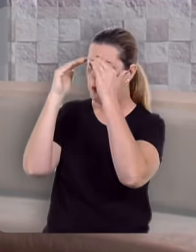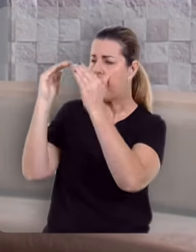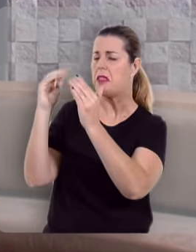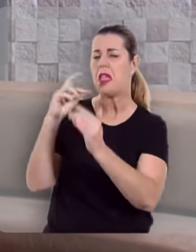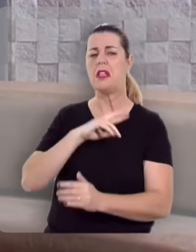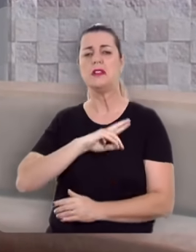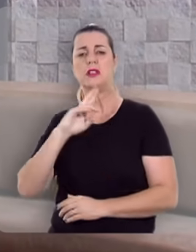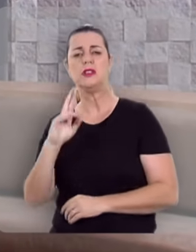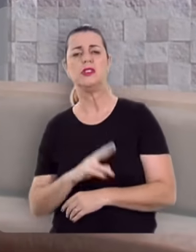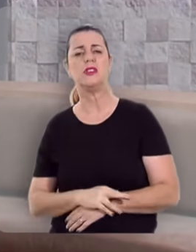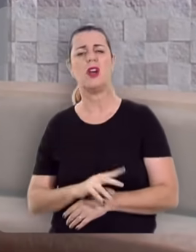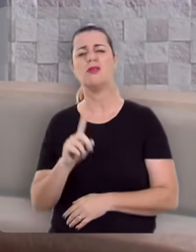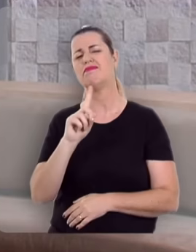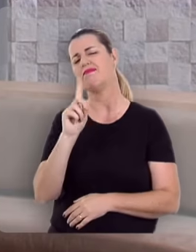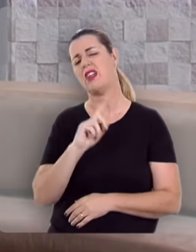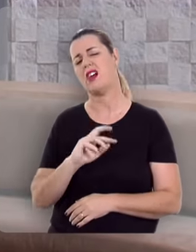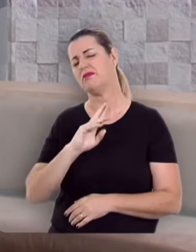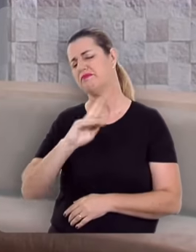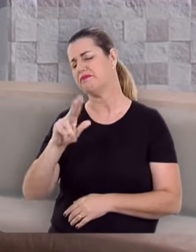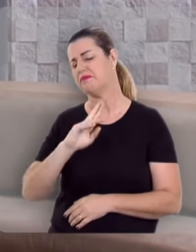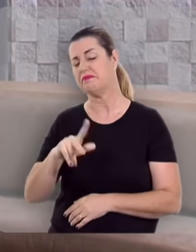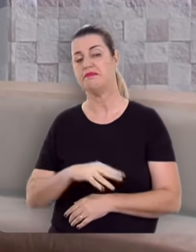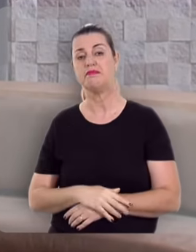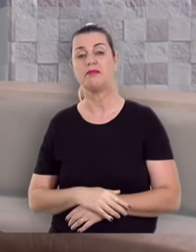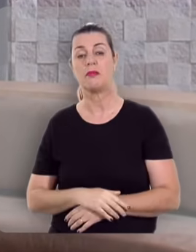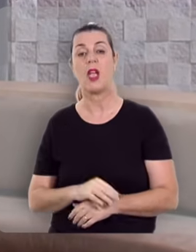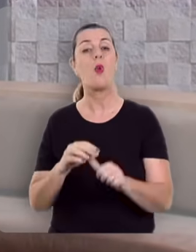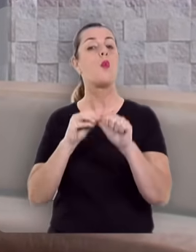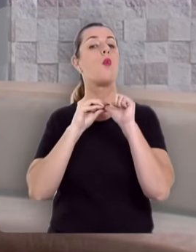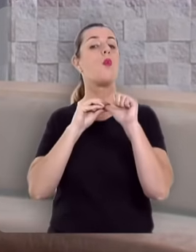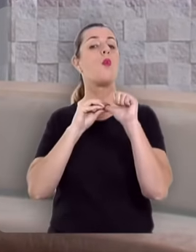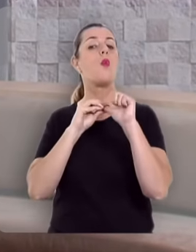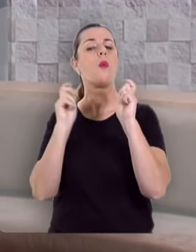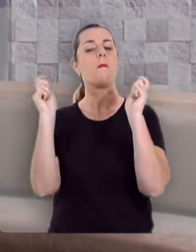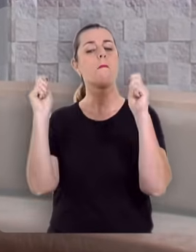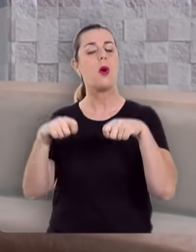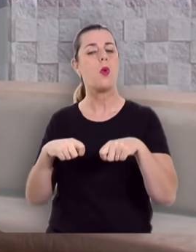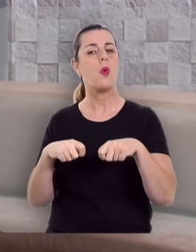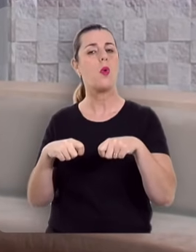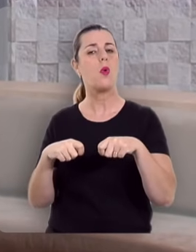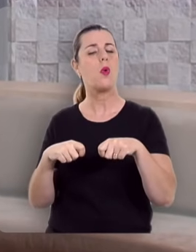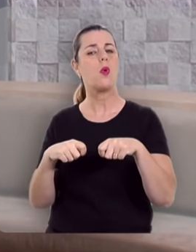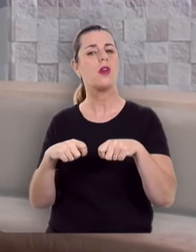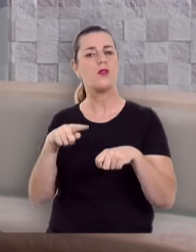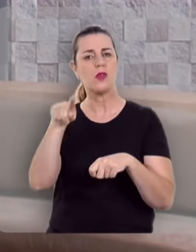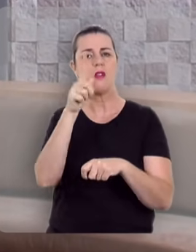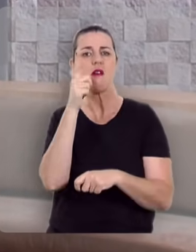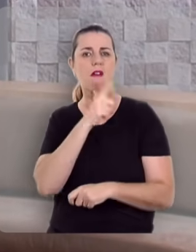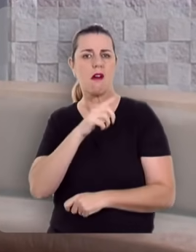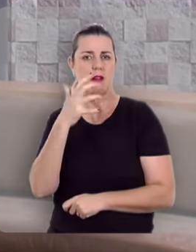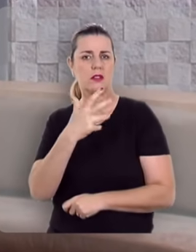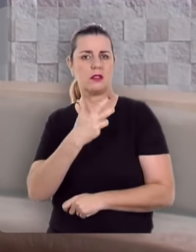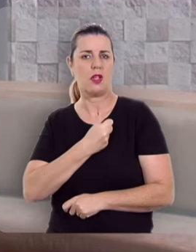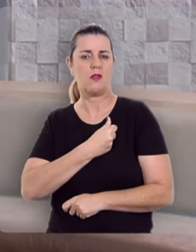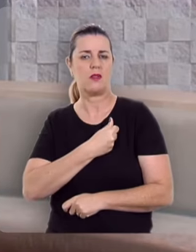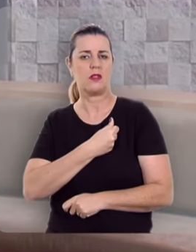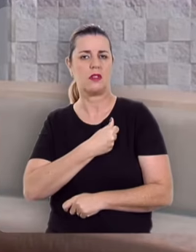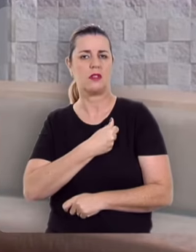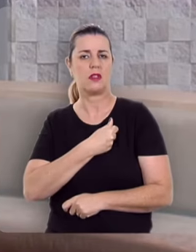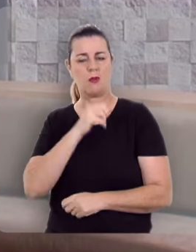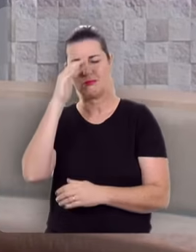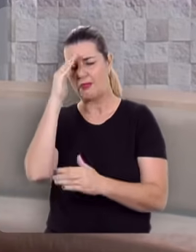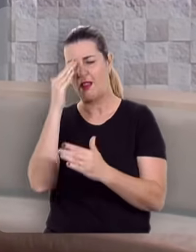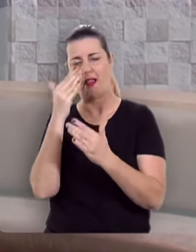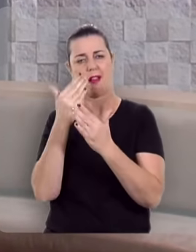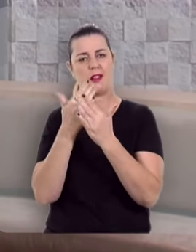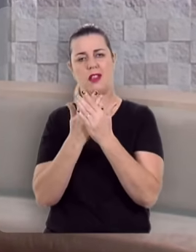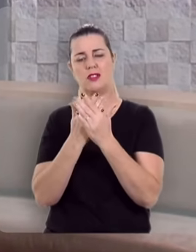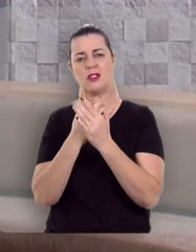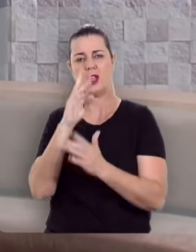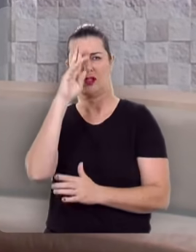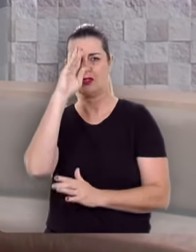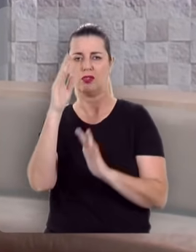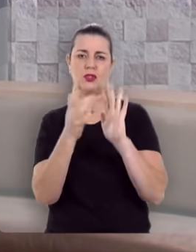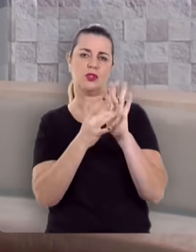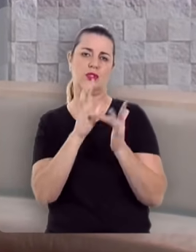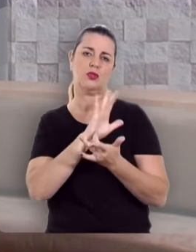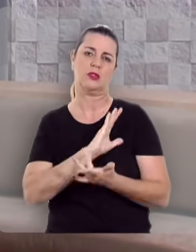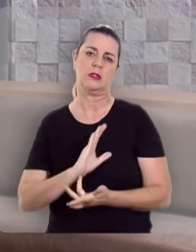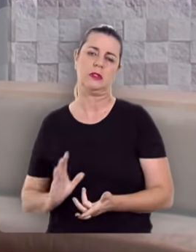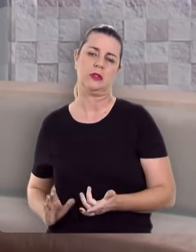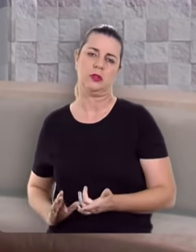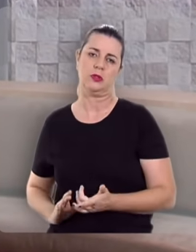religião não a única possibilidade de você ser salvo é você crer no senhor Jesus Cristo foi ele